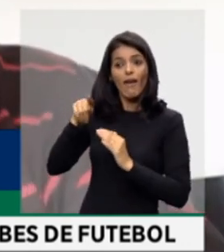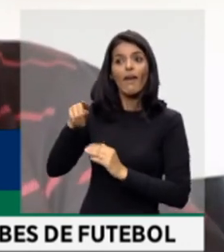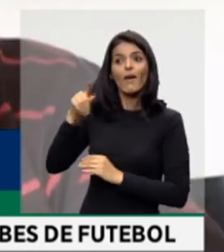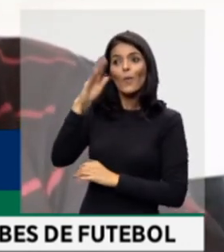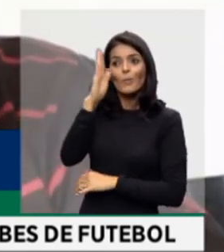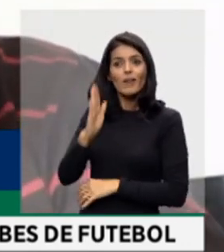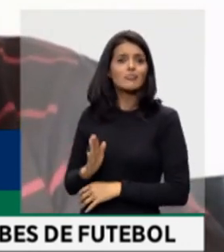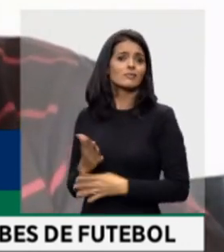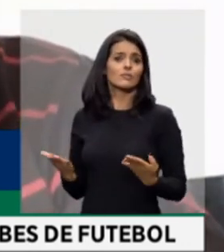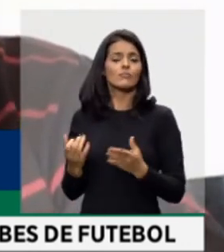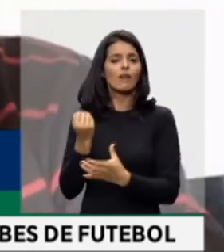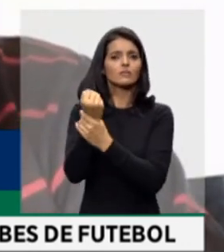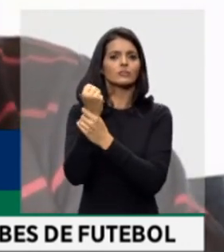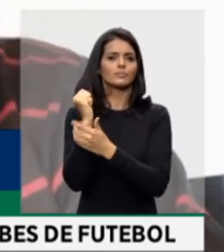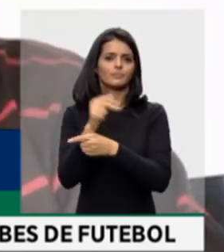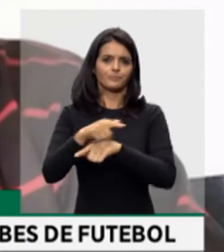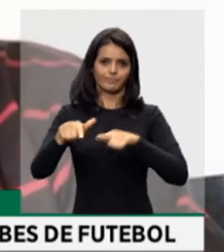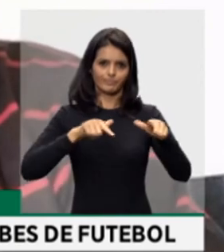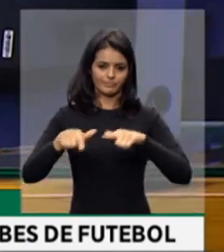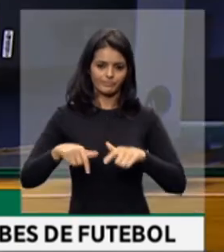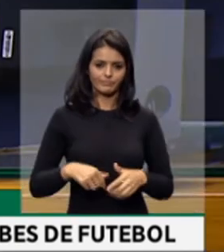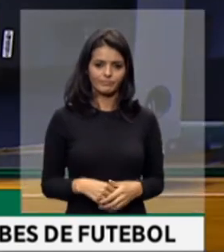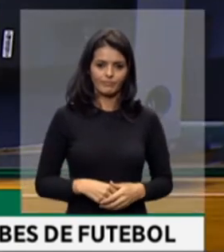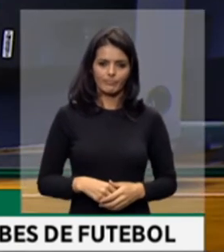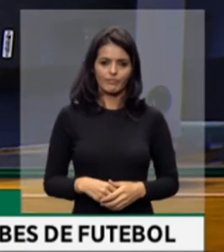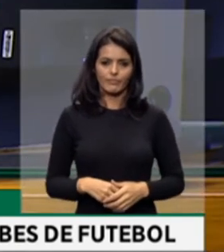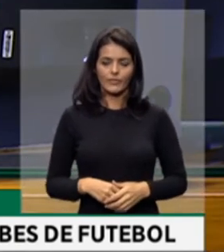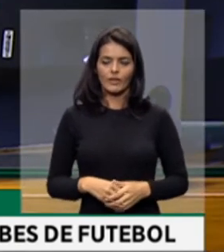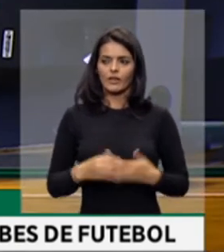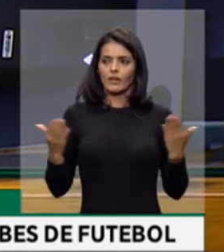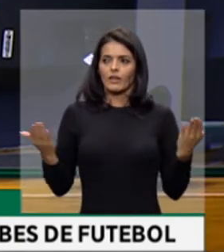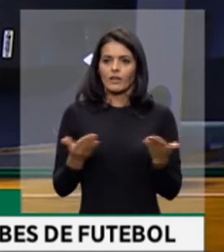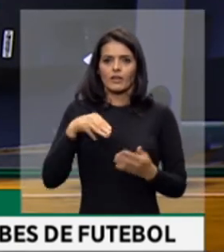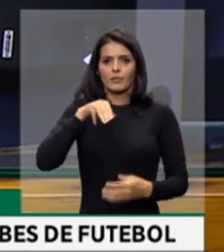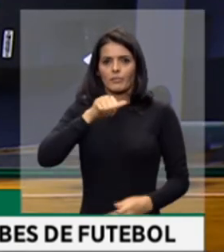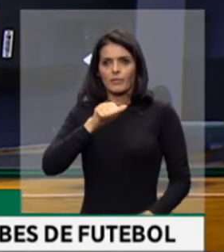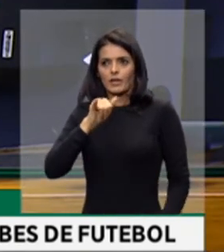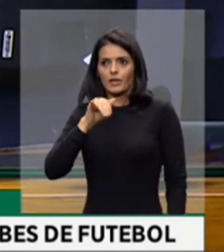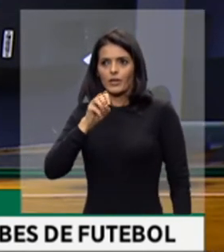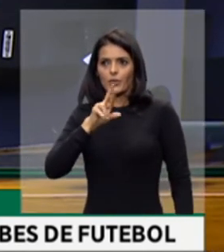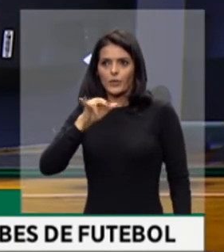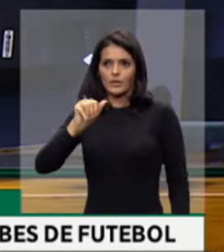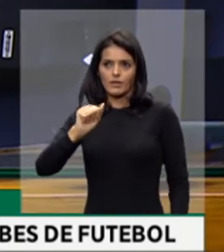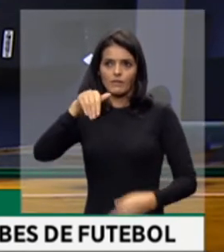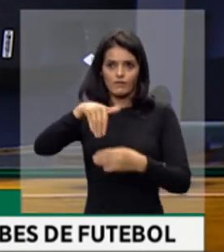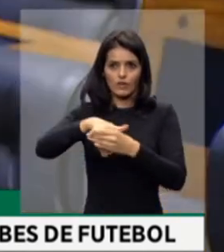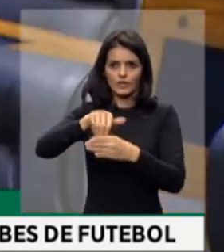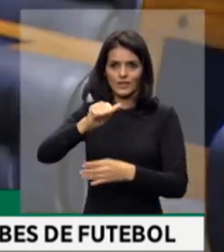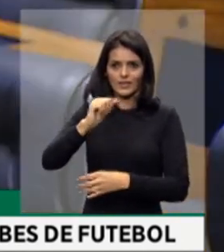MAIS QUE MAIS PRECISAM O GOVERNO BOLSONARO CORTOU NA METADE A RENDA EMERGENCIAL, PODERIA TER PRORROGADO POR 600 REAIS. NÃO TEM COMPROMISSO,